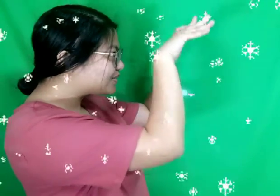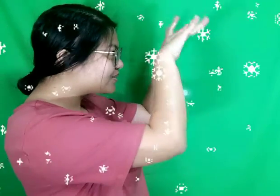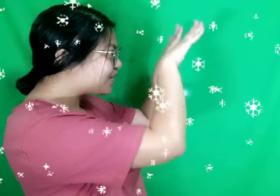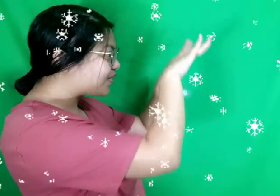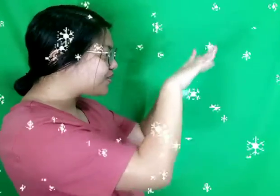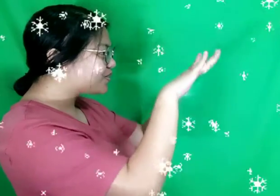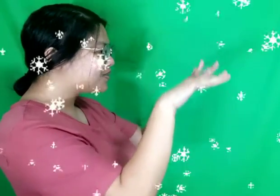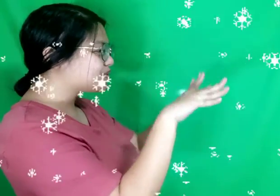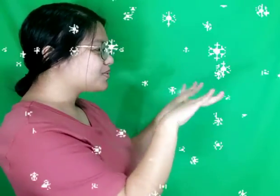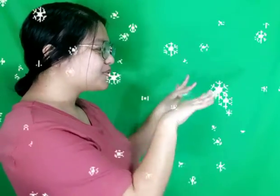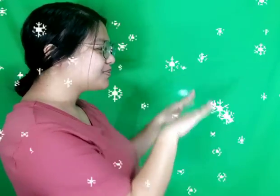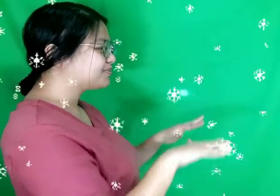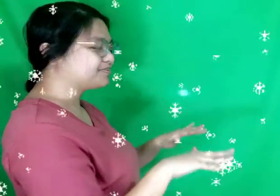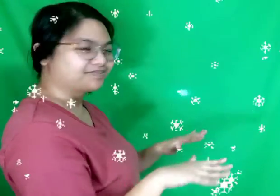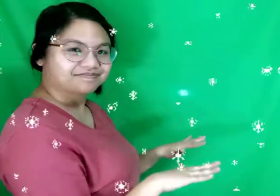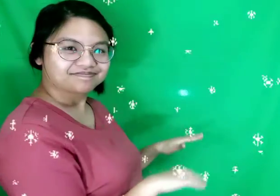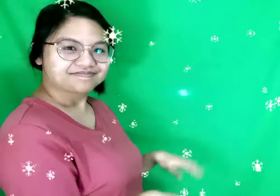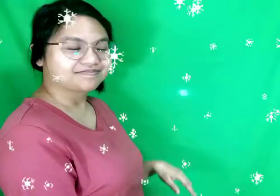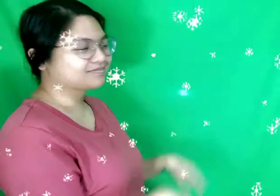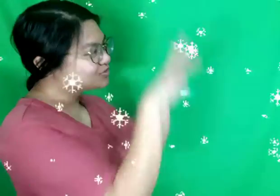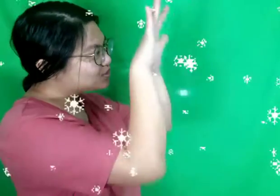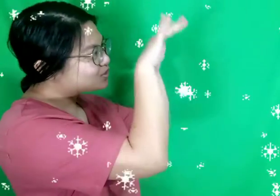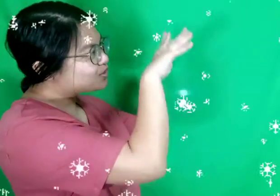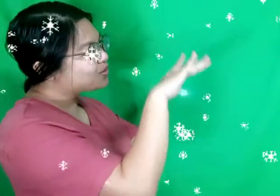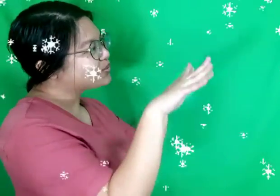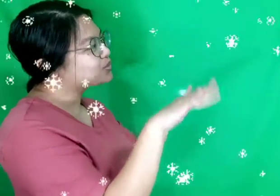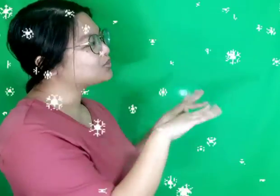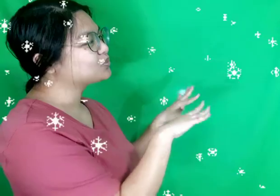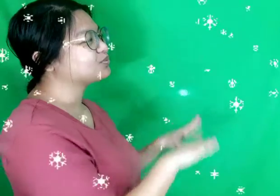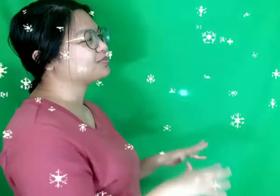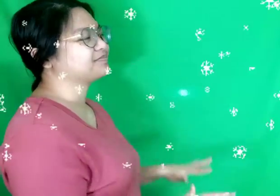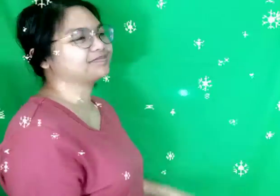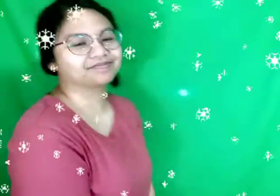SNOW